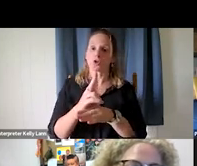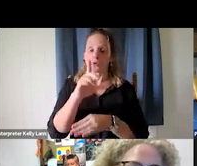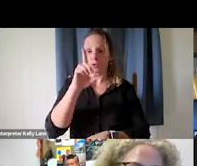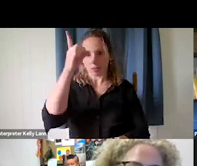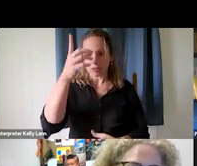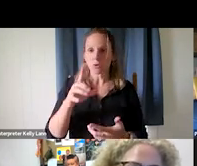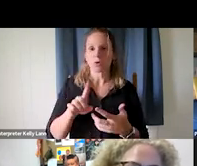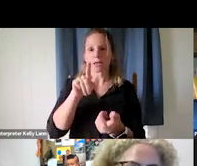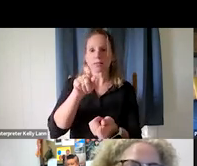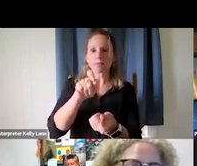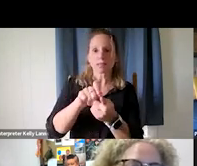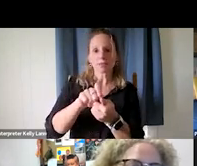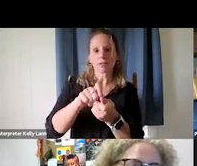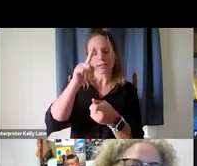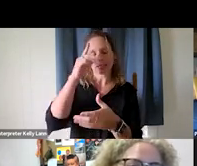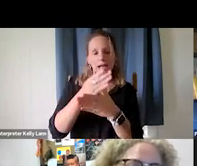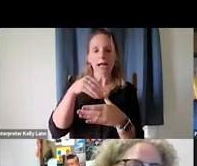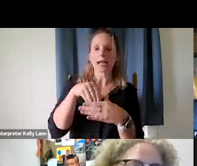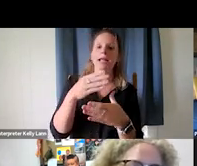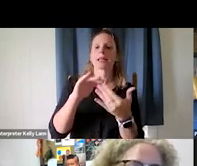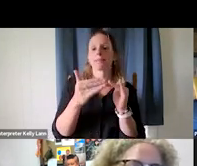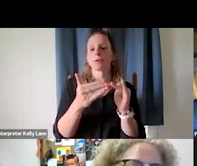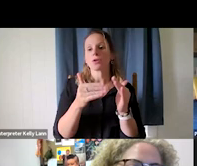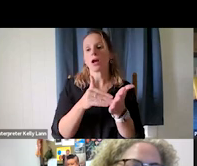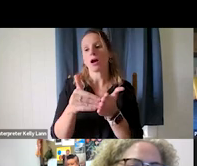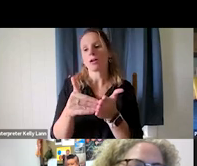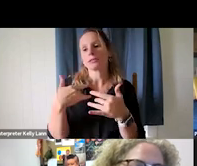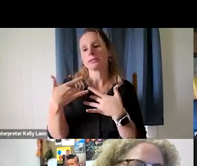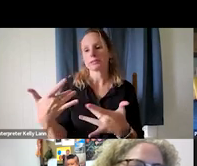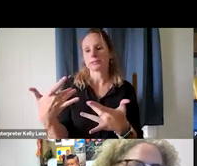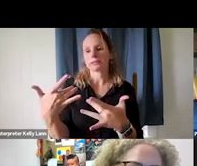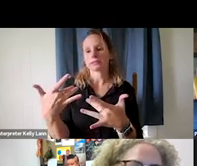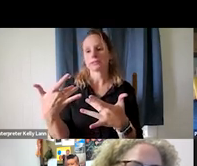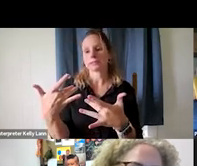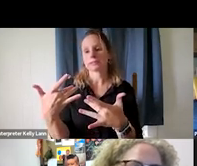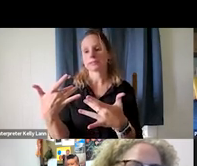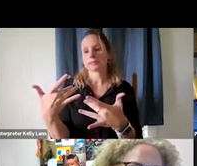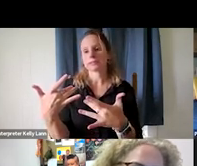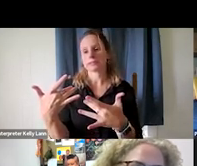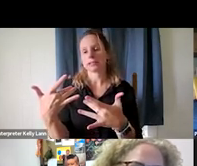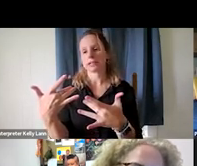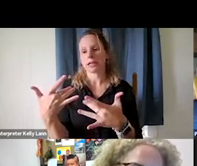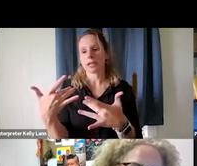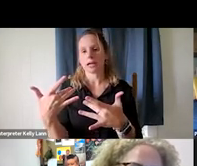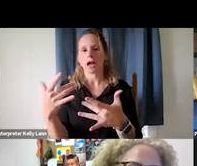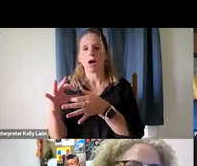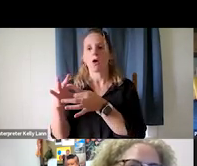de que una psiquiatra específica en la comunidad a menudo difamaba a los hombres Negros con TEPT y trastornos por consumo de alcohol.